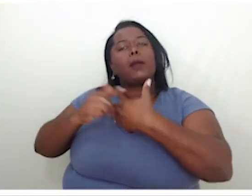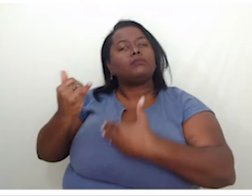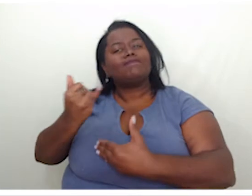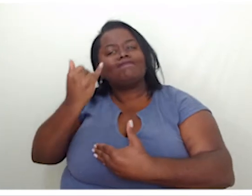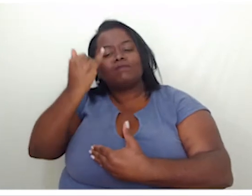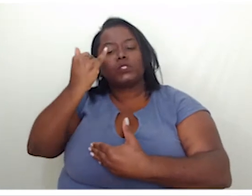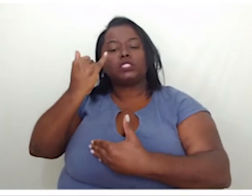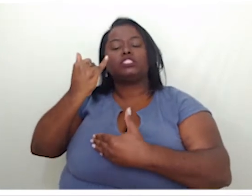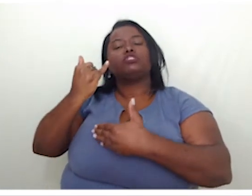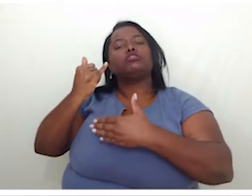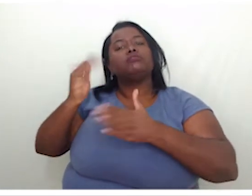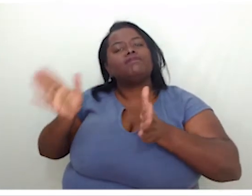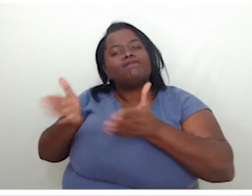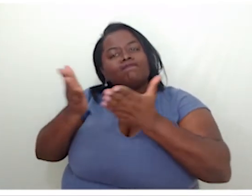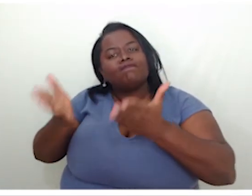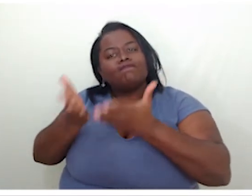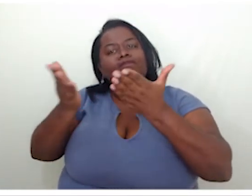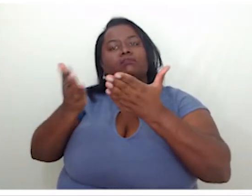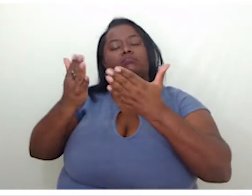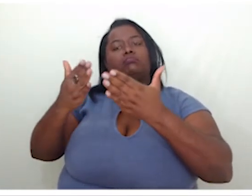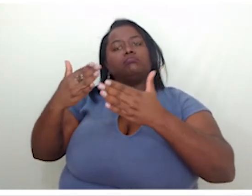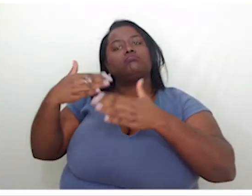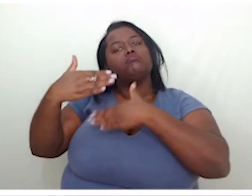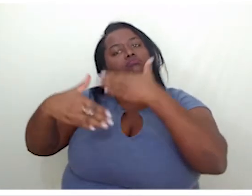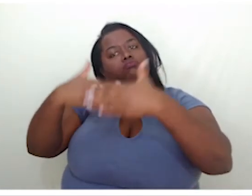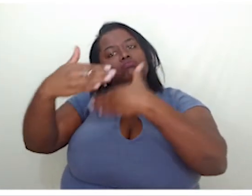Si yo estoy pensando en los tres procesos,